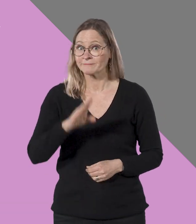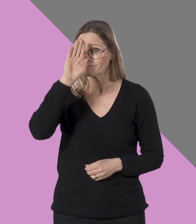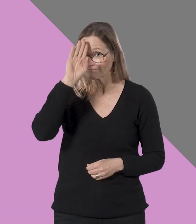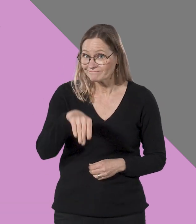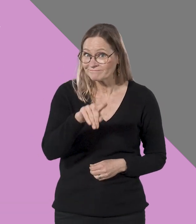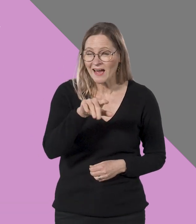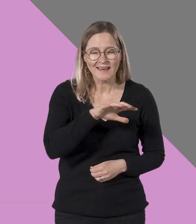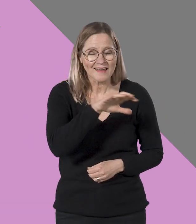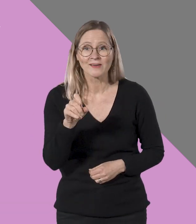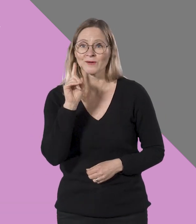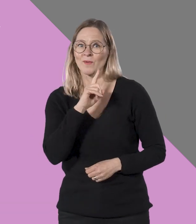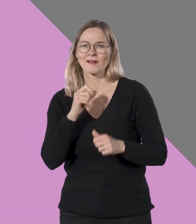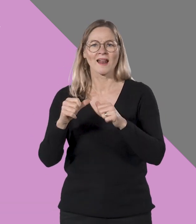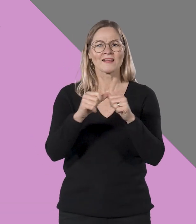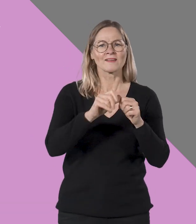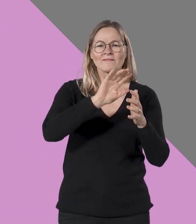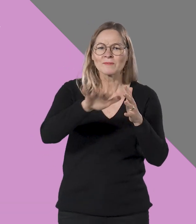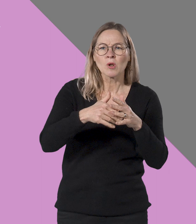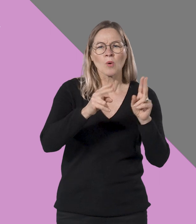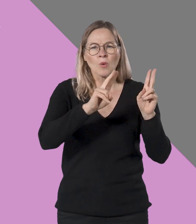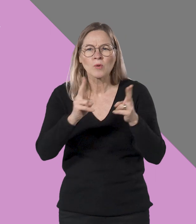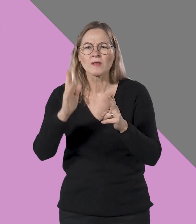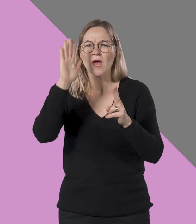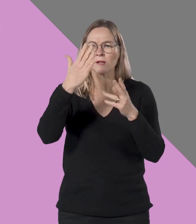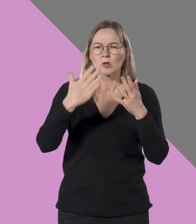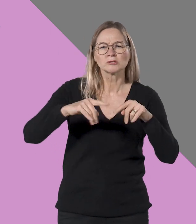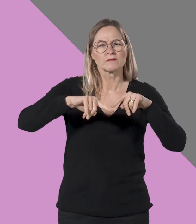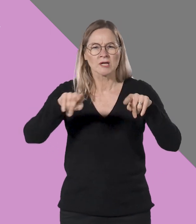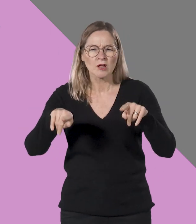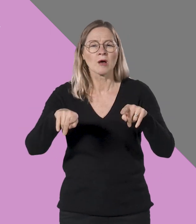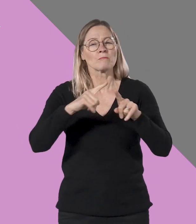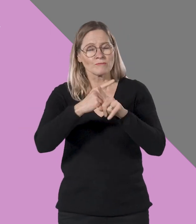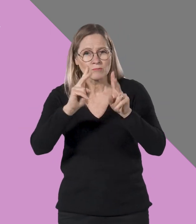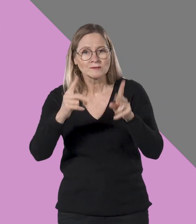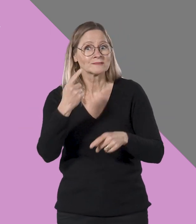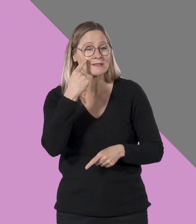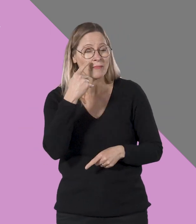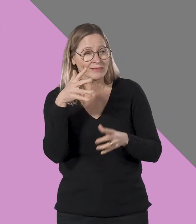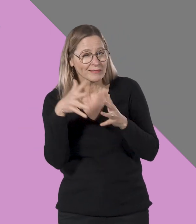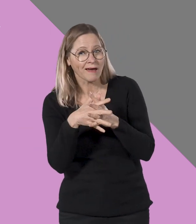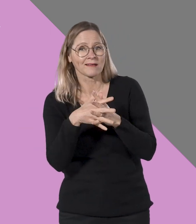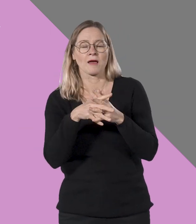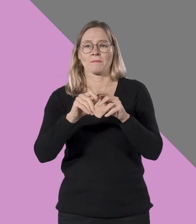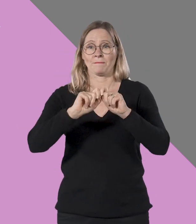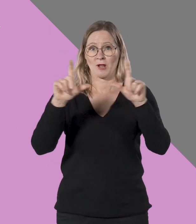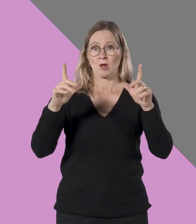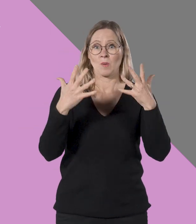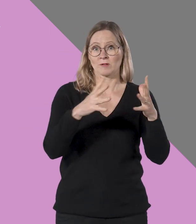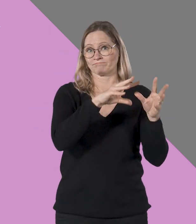Tiesitkö, että kaikki Kuurojen Liiton uutis- ja ajankohtaisvideot, - mukaan lukien edellä mainittu Silmä tarkkana -blogi, -